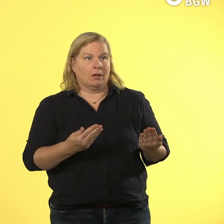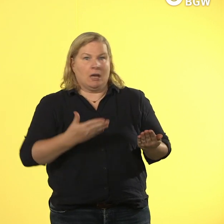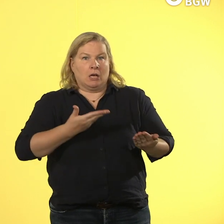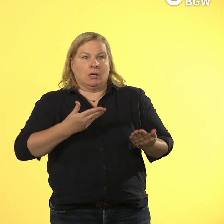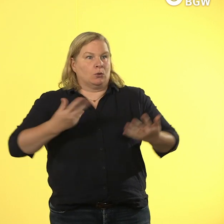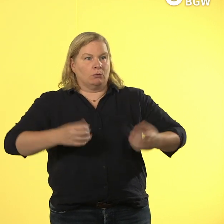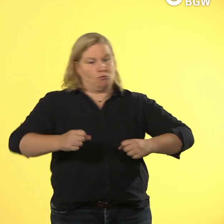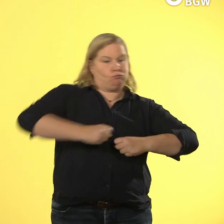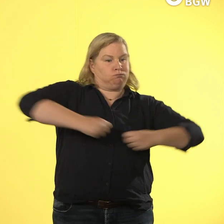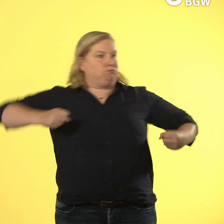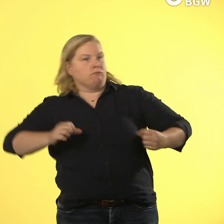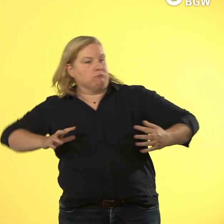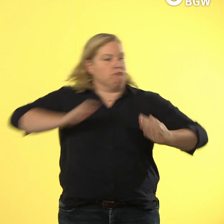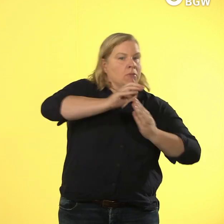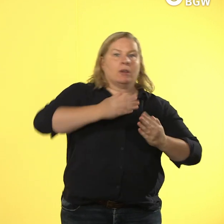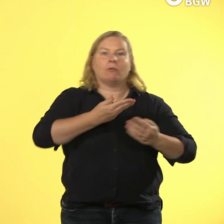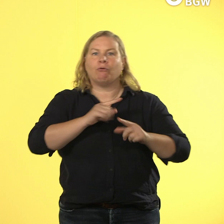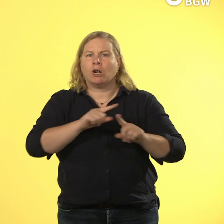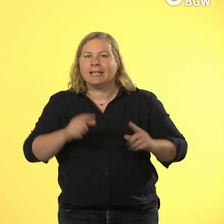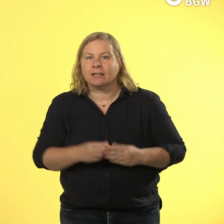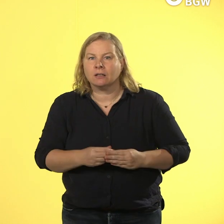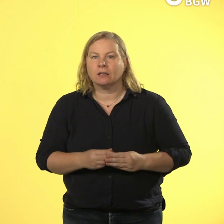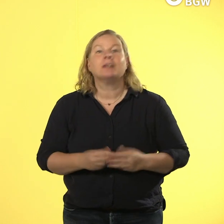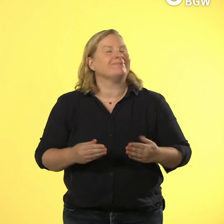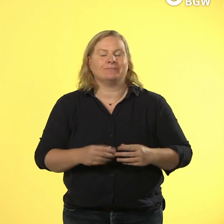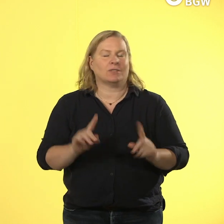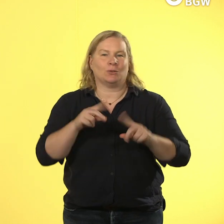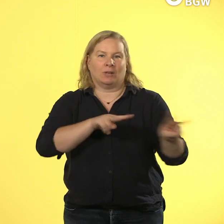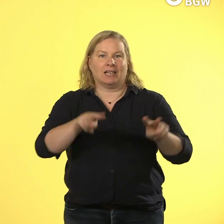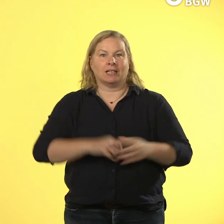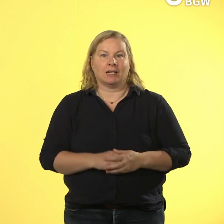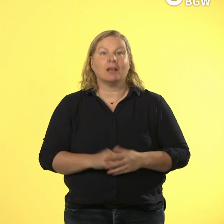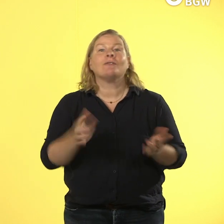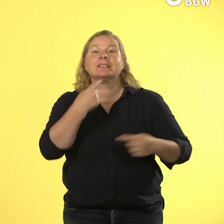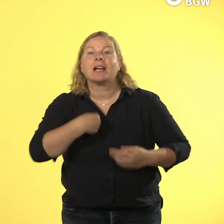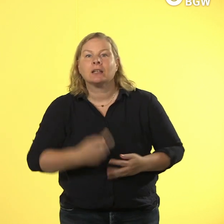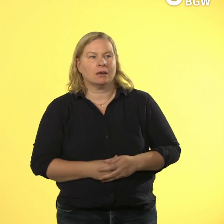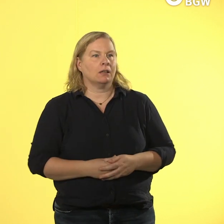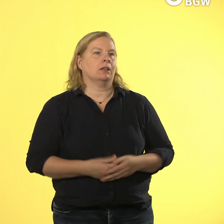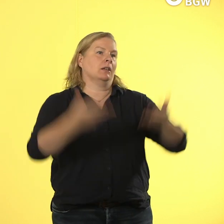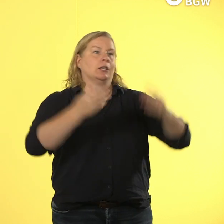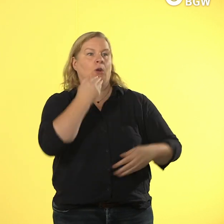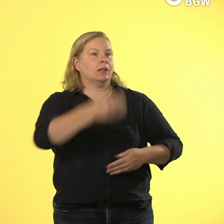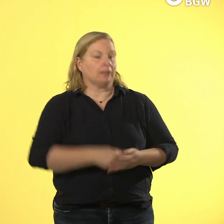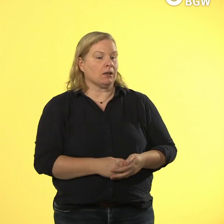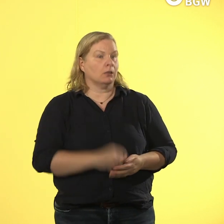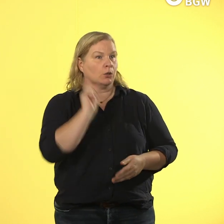"Na toll, jetzt fällst du mir auch noch in den Rücken, oder was?" Das macht die Voraktivierung. Jetzt bin ich gekränkt, rechtschaffend, wütend,